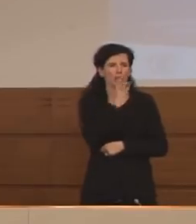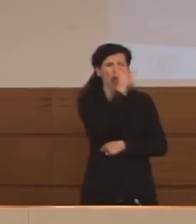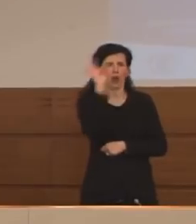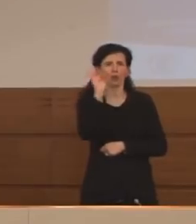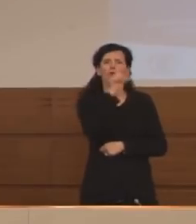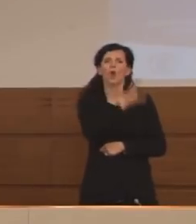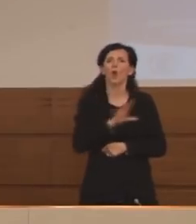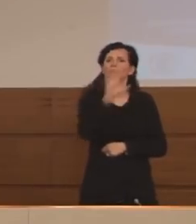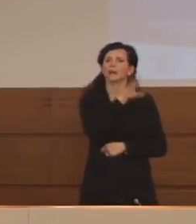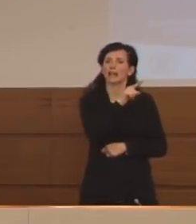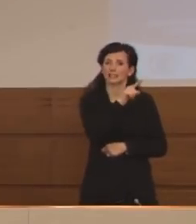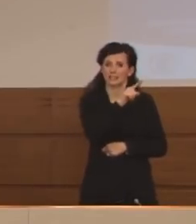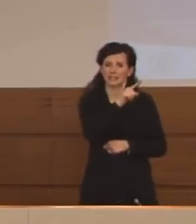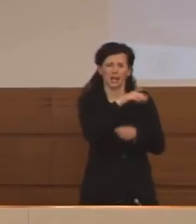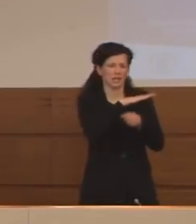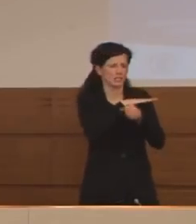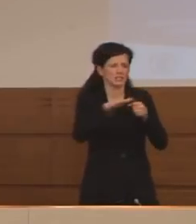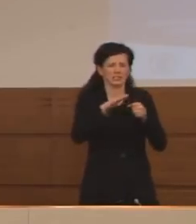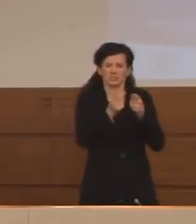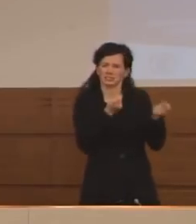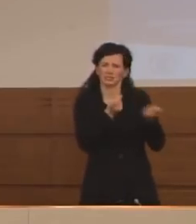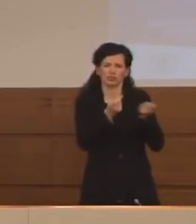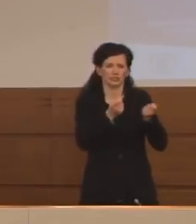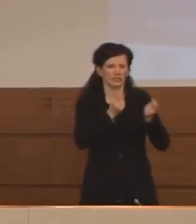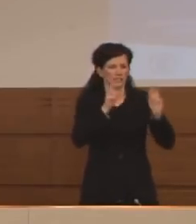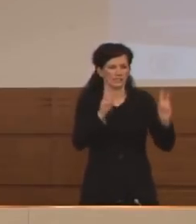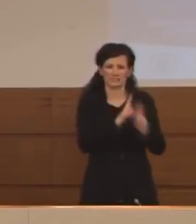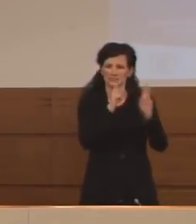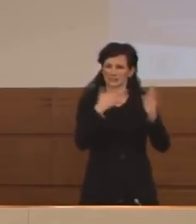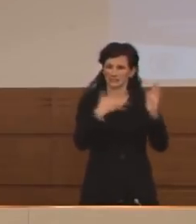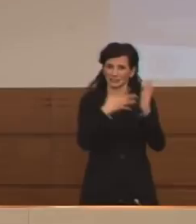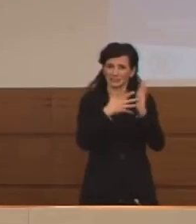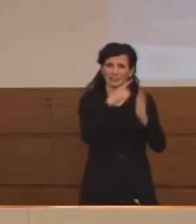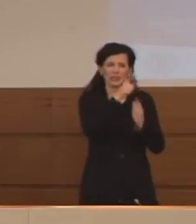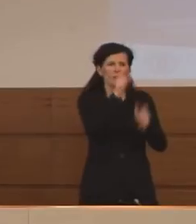per esempio in Lombardia, laddove c'è stato un carico di malati enorme